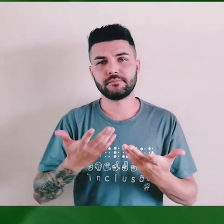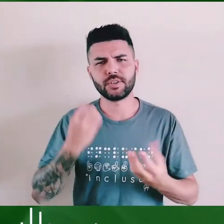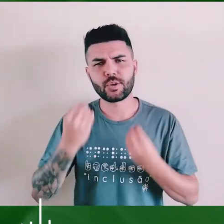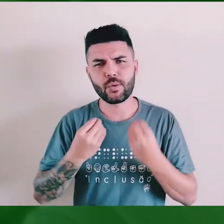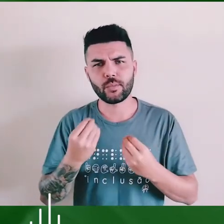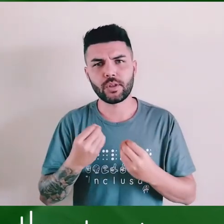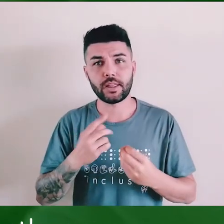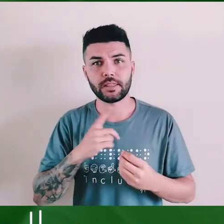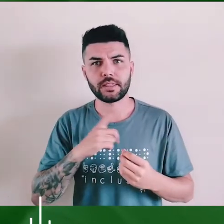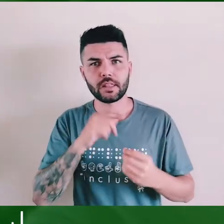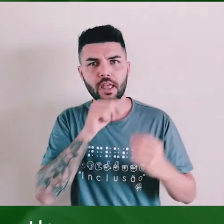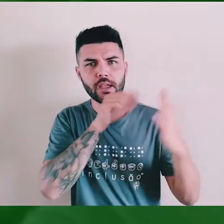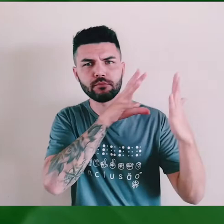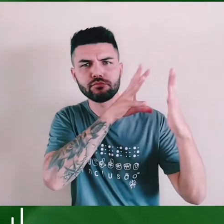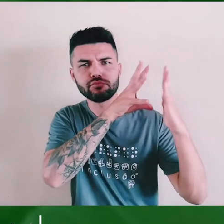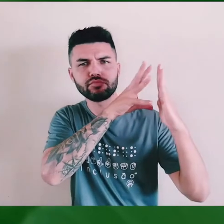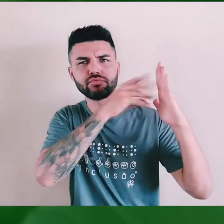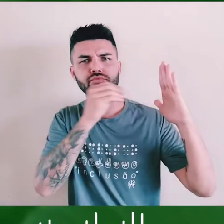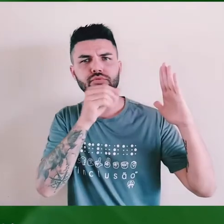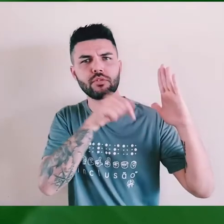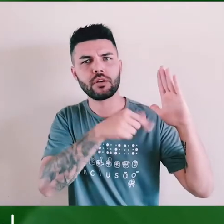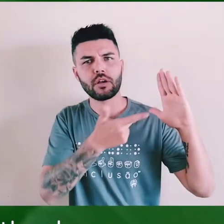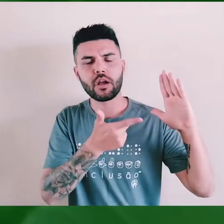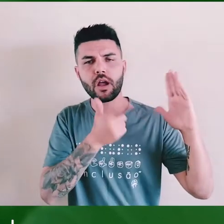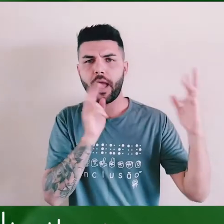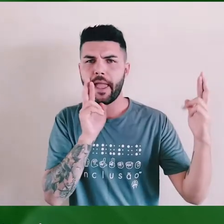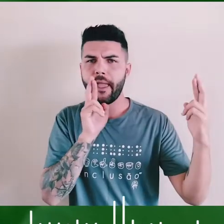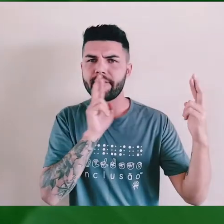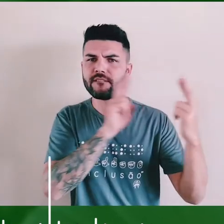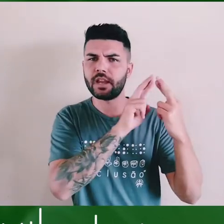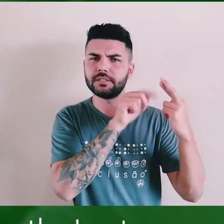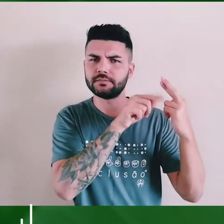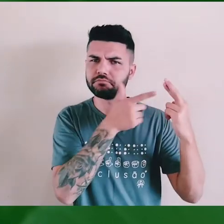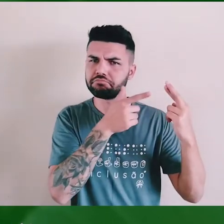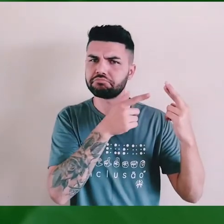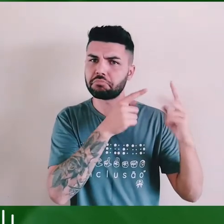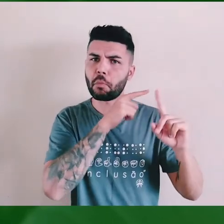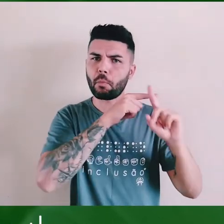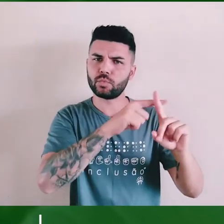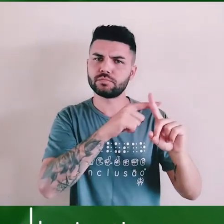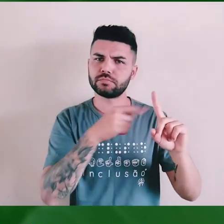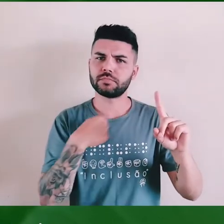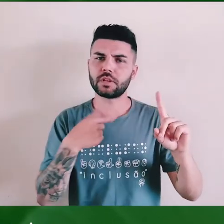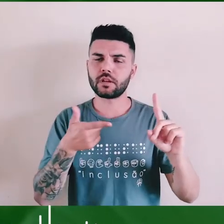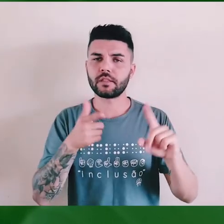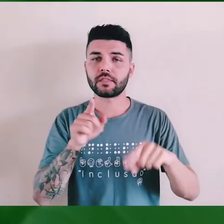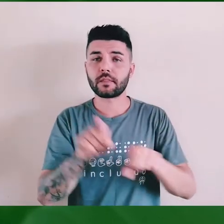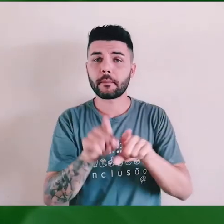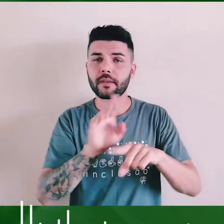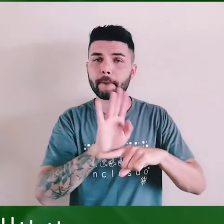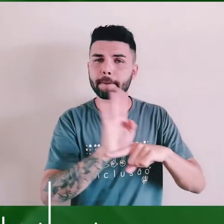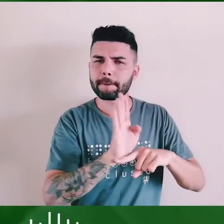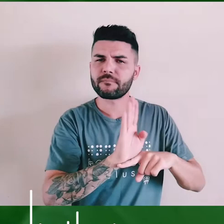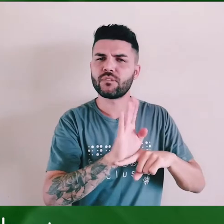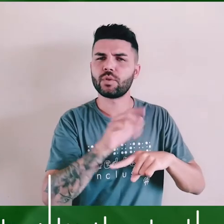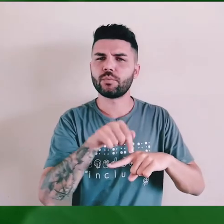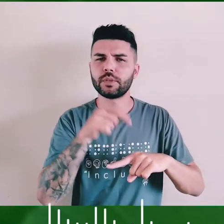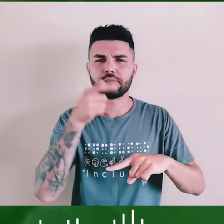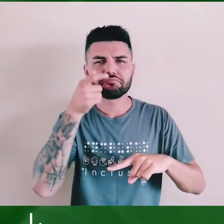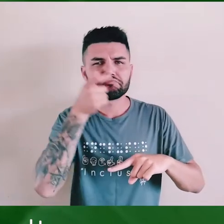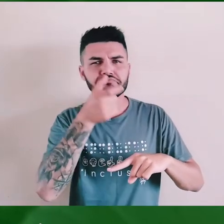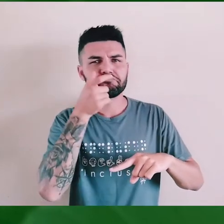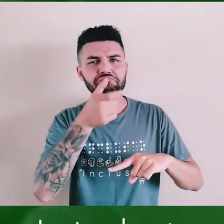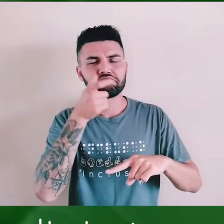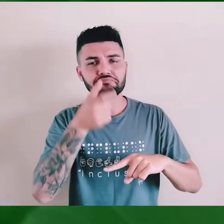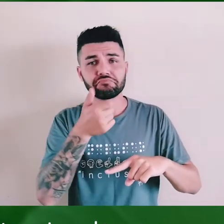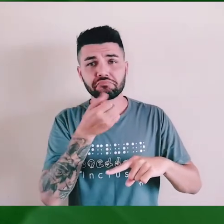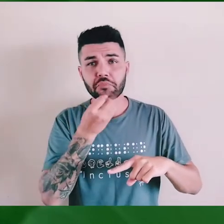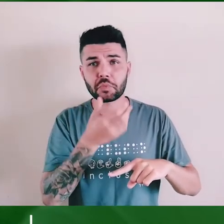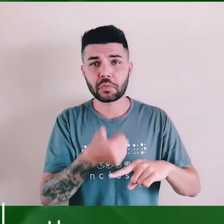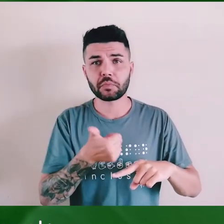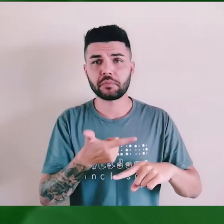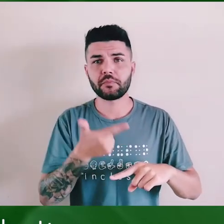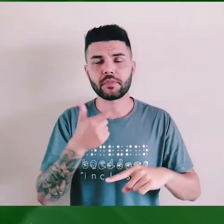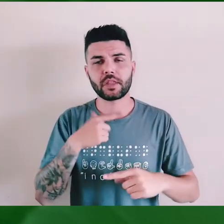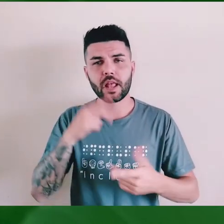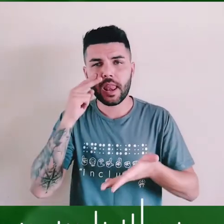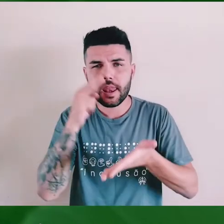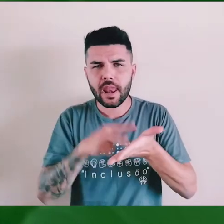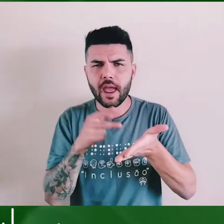as suas referências, assistir um filme bacana, ir ao teatro, escutar uma música, assistir